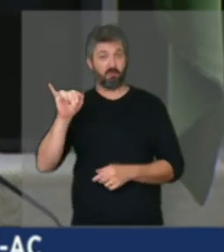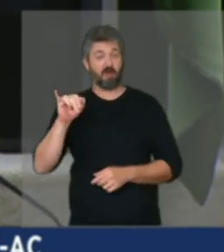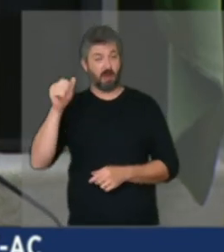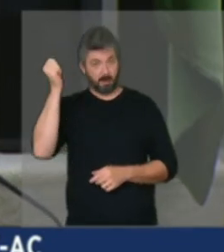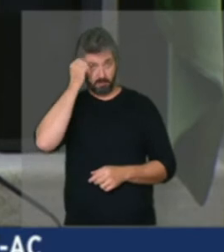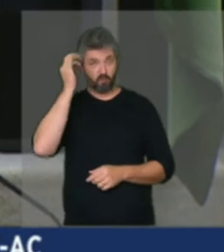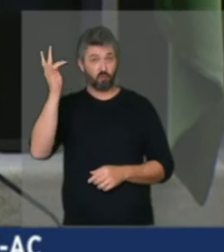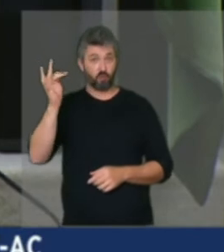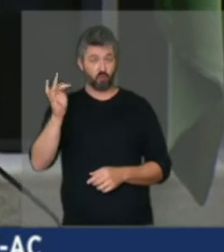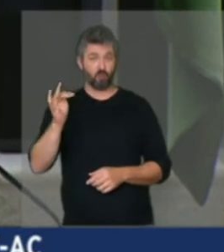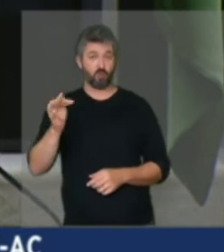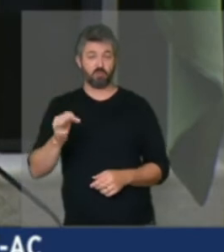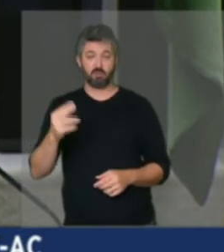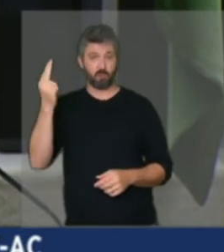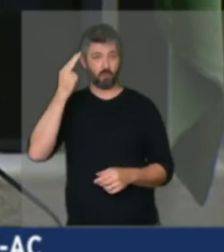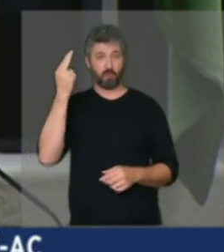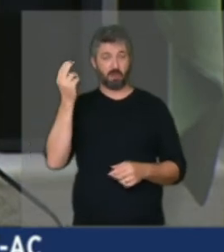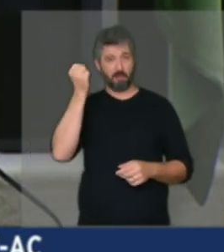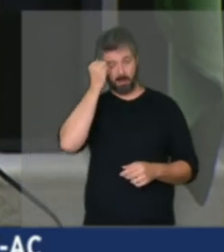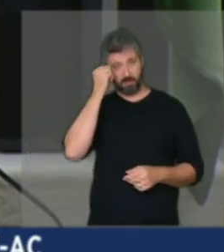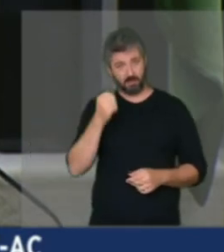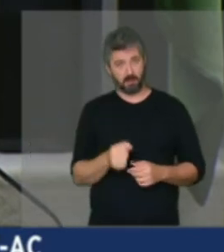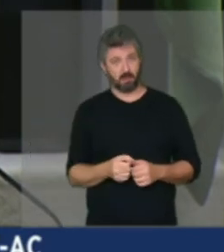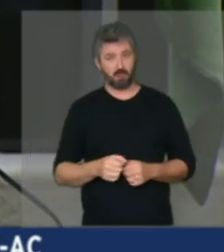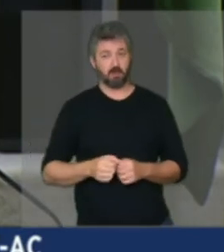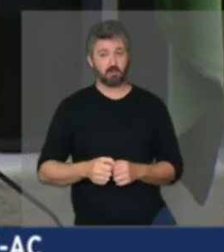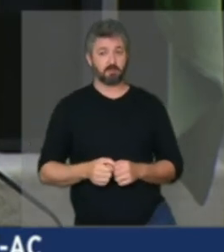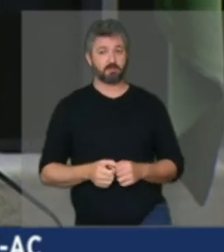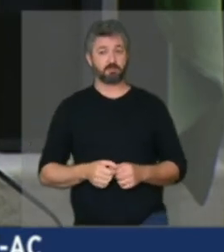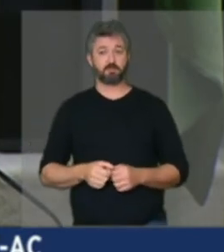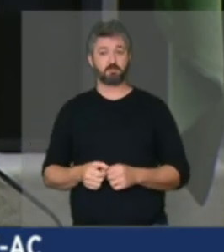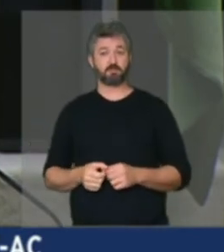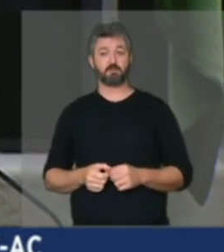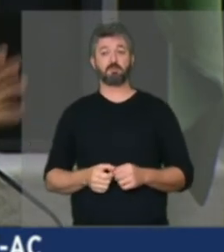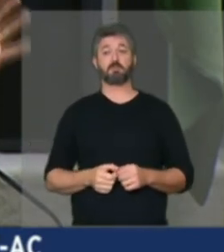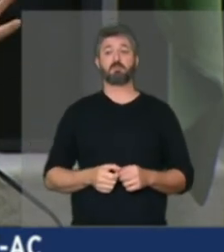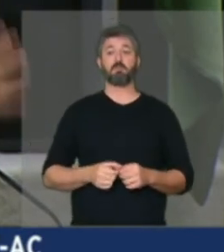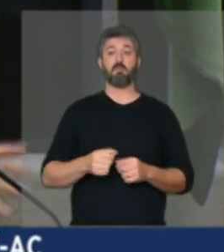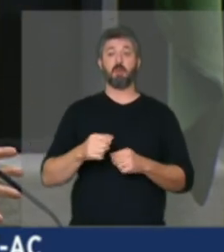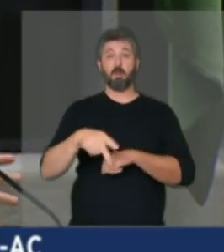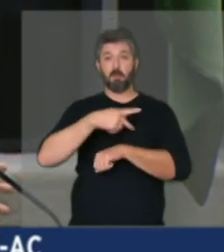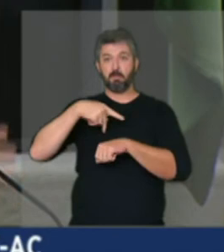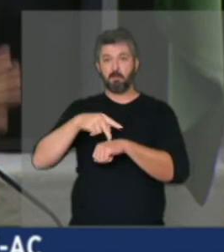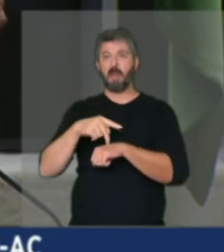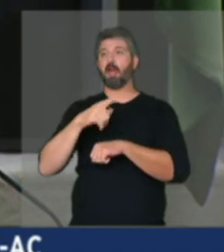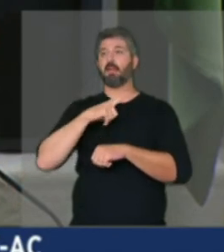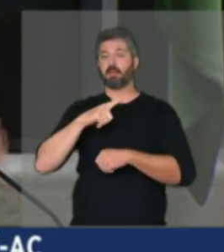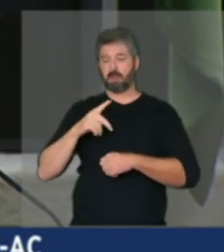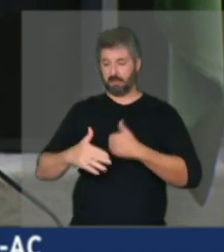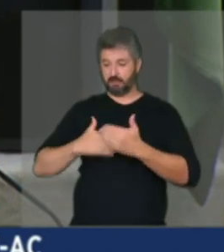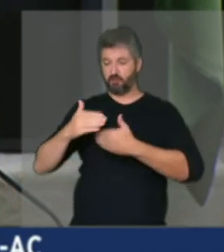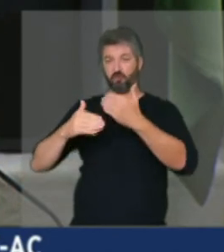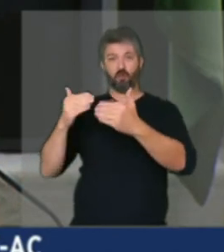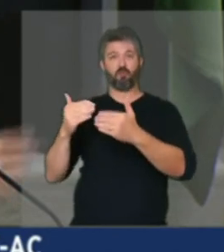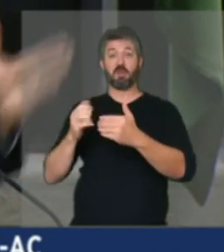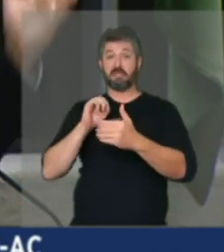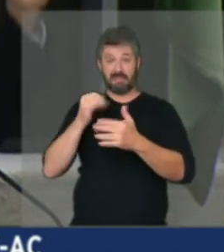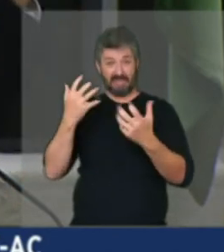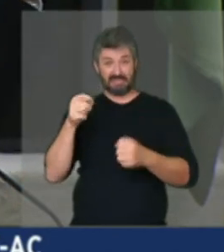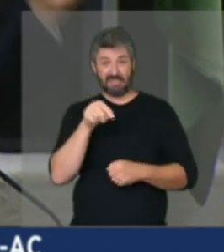EMISSÃO DE CARBONO. É O FINANCIAMENTO AOS PAÍSES QUE TÊM FLORESTAS, PAÍSES EM DESENVOLVIMENTO É UM CAMINHO SEM VOLTA E O BRASIL PRECISA ABRAÇAR ESSA OPORTUNIDADE. OS